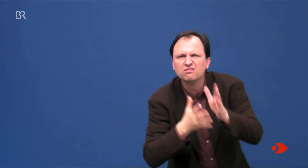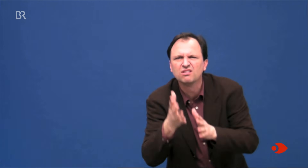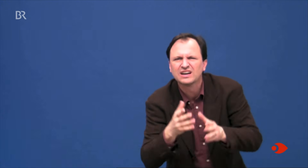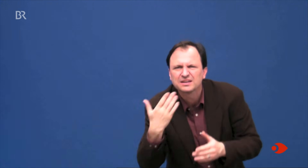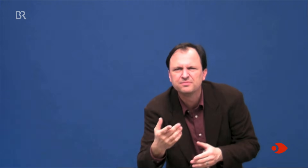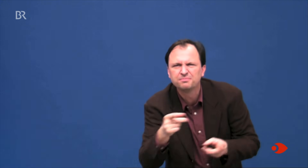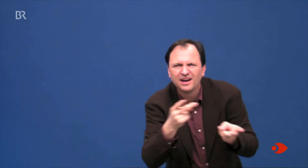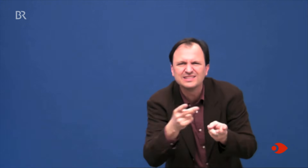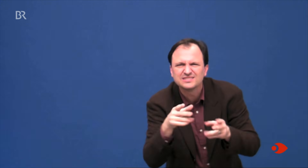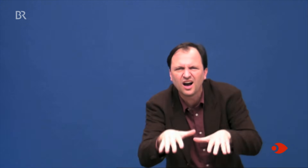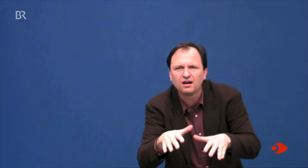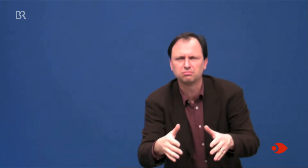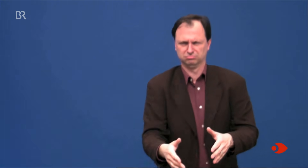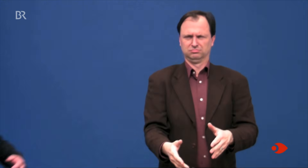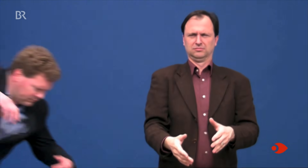Sie benutzen beide Sprachformen?